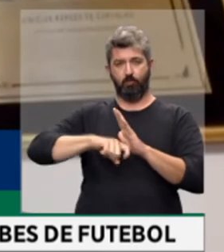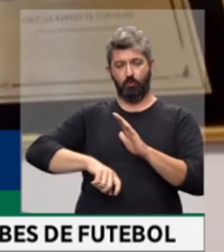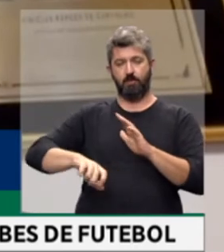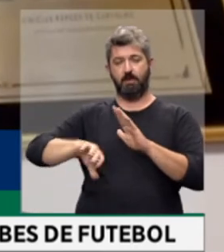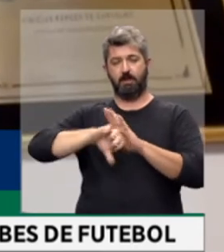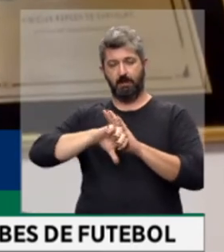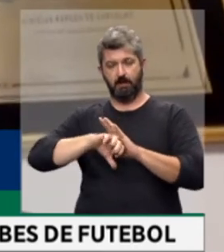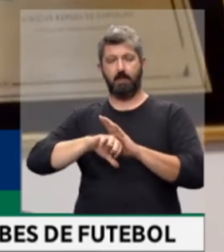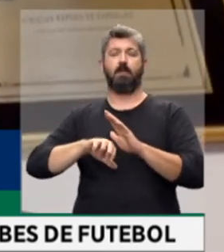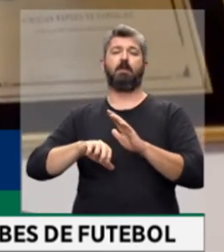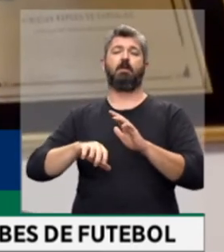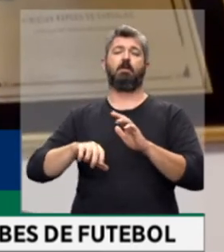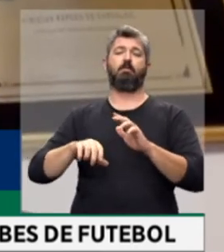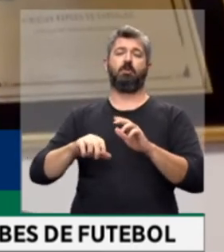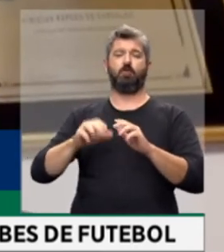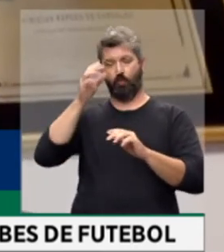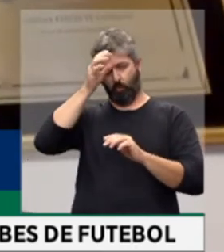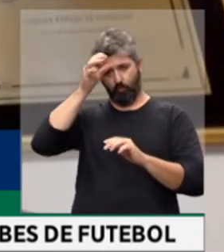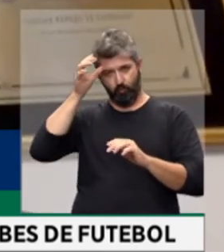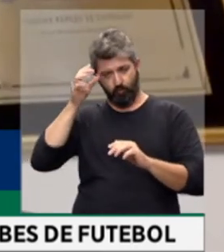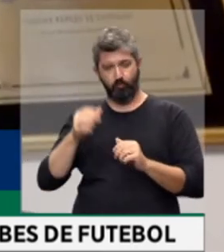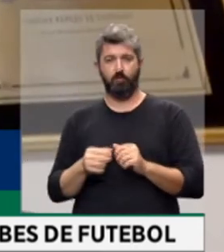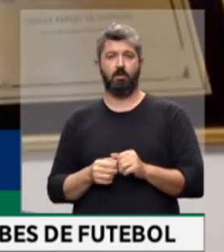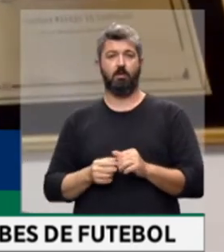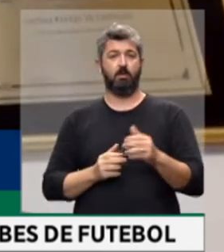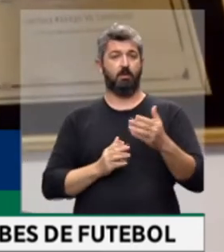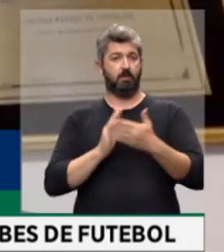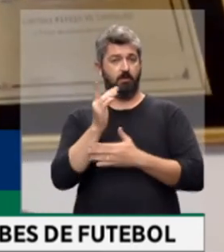DE ALTERAR O ART. 7 ° DA LEI 8.137, QUE FALA SOBRE CRIMES DA ORDEM TRIBUTÁRIA, ECONÔMICA E CONTRA AS